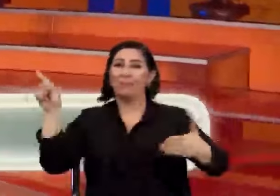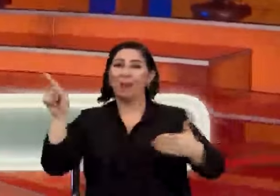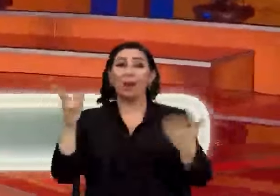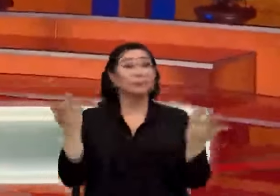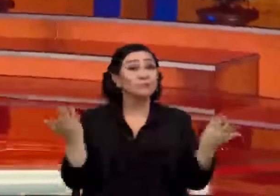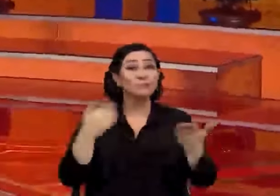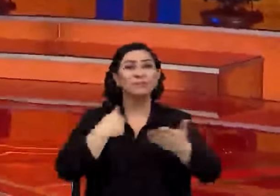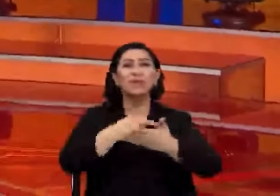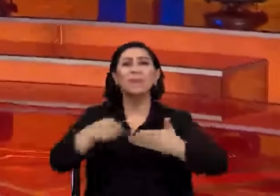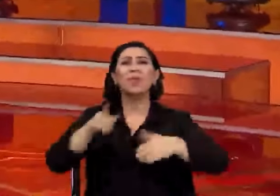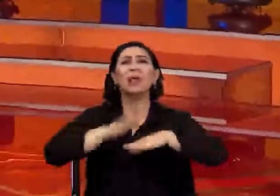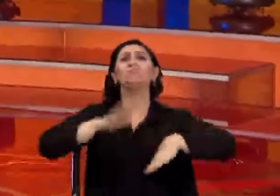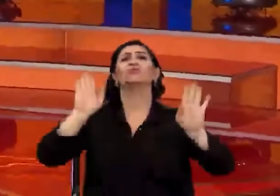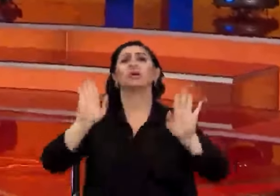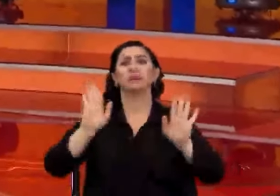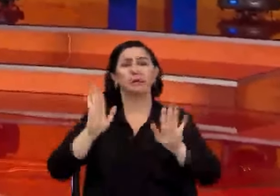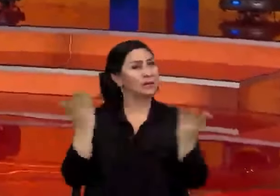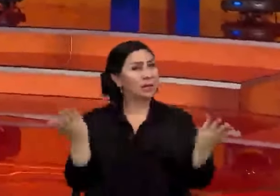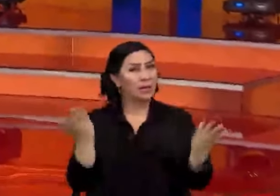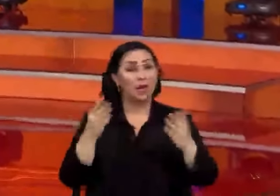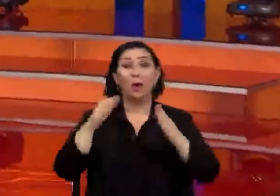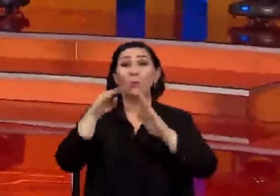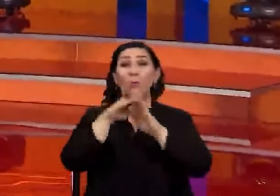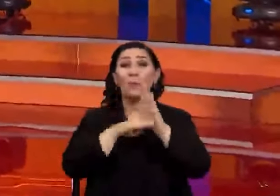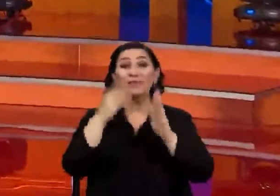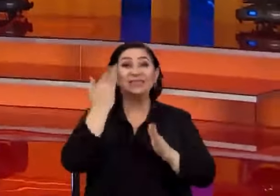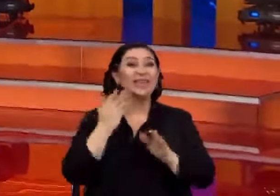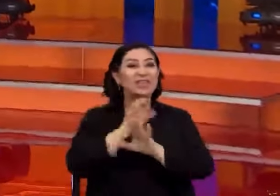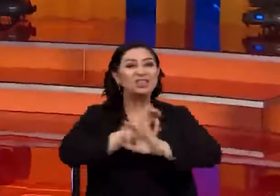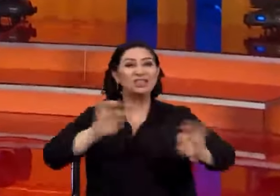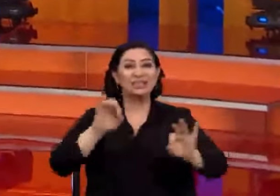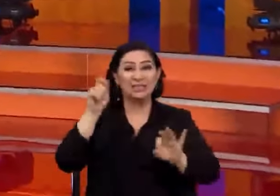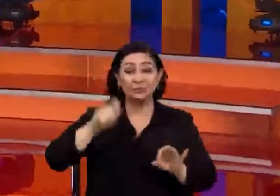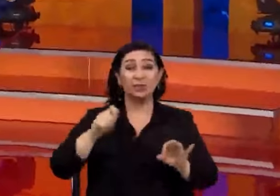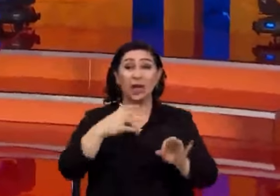iptal etmeyecekti programımızı seyircisiz yapacaktık anne babalar